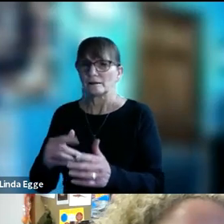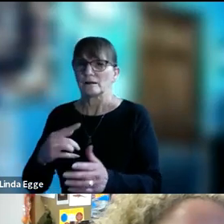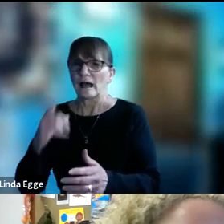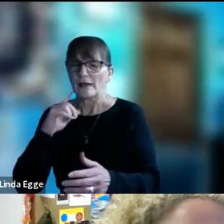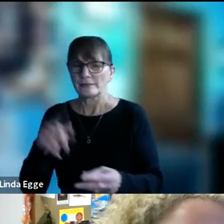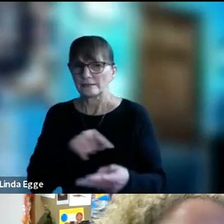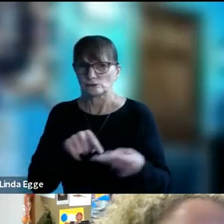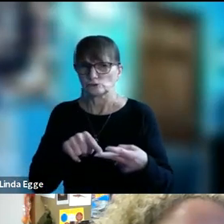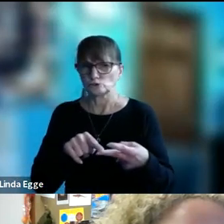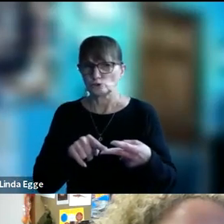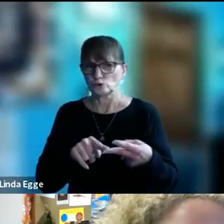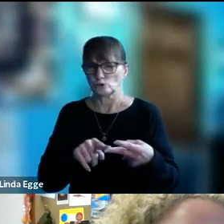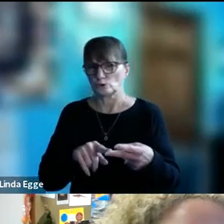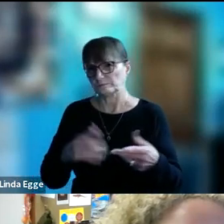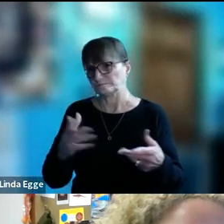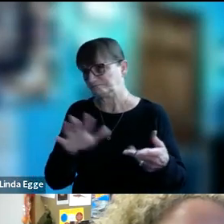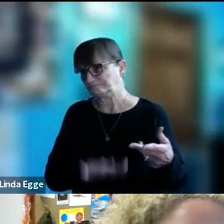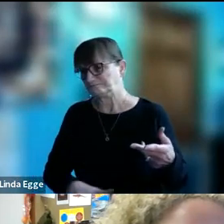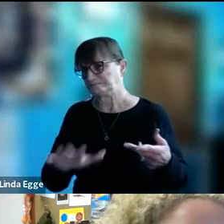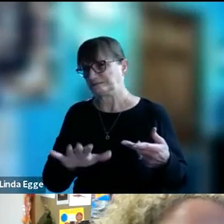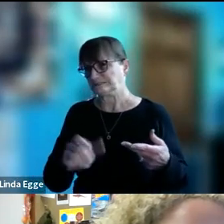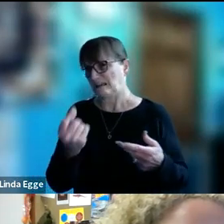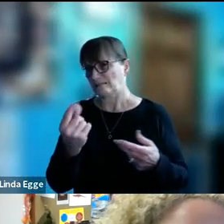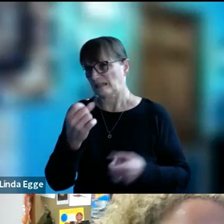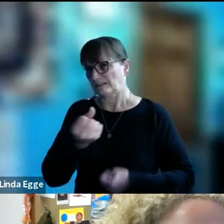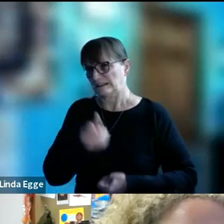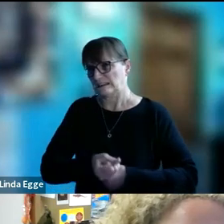en casi 11 años.